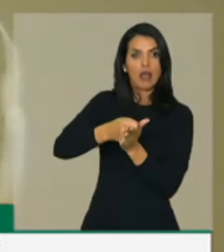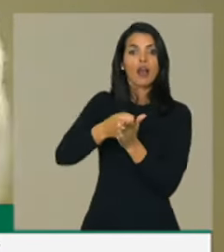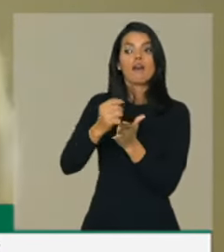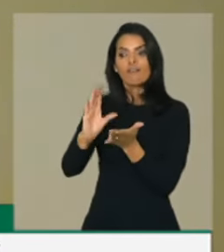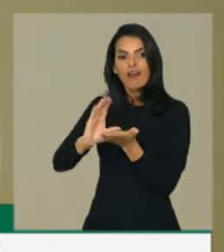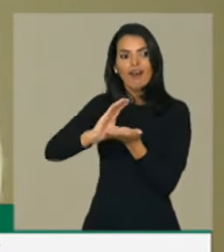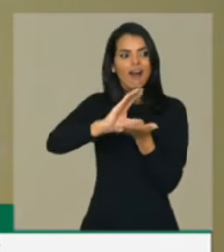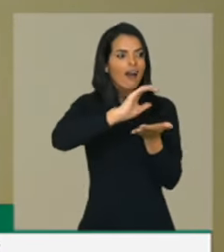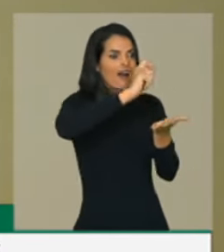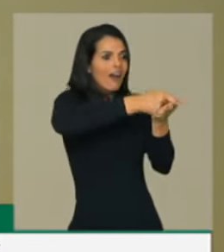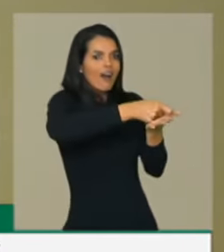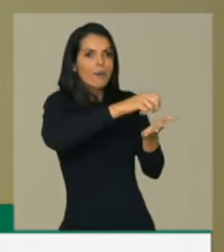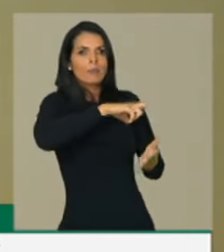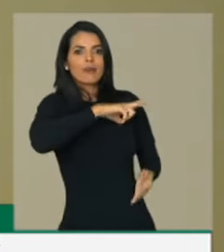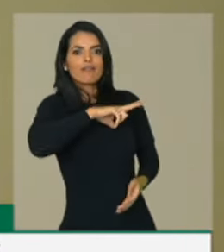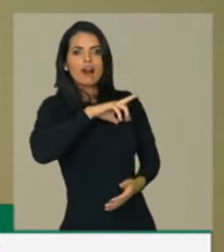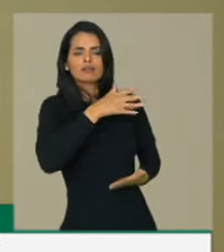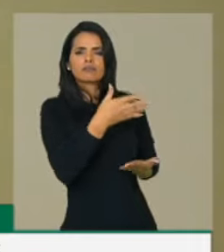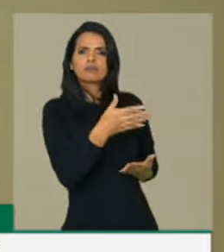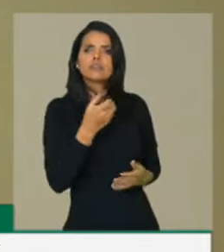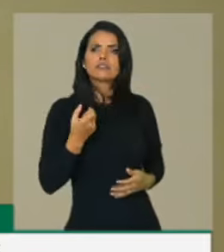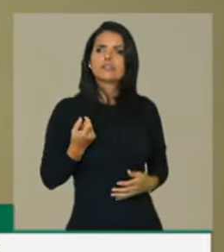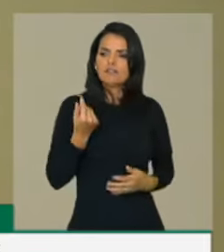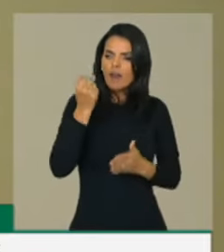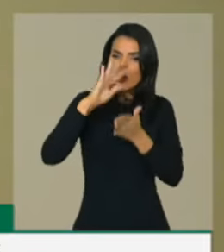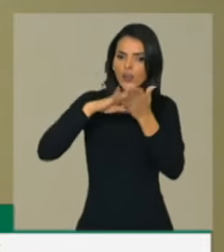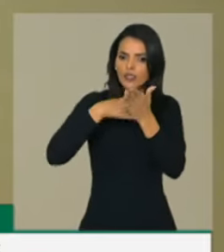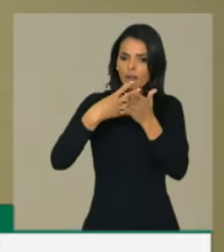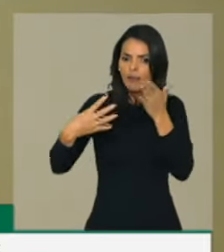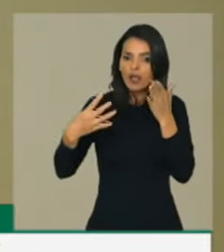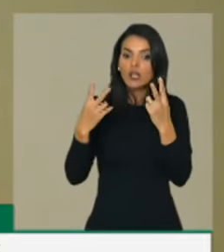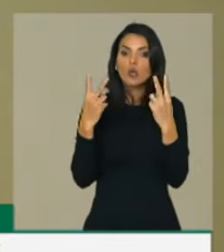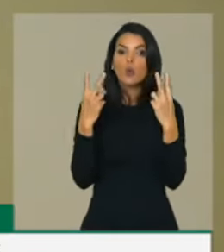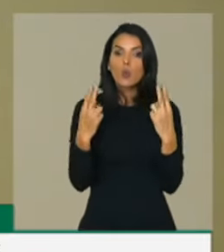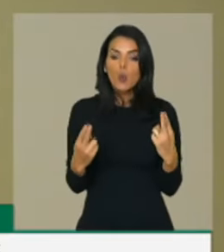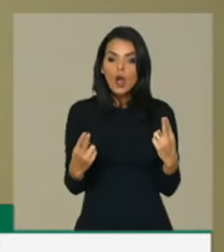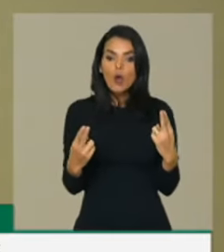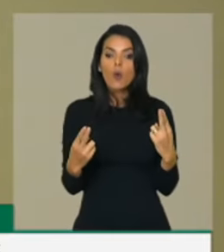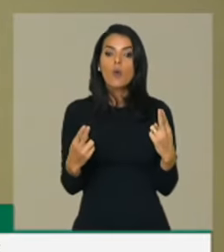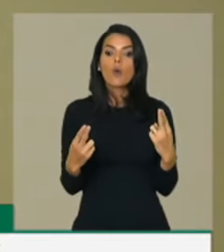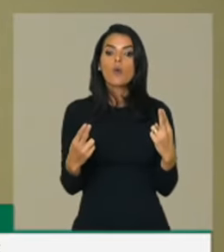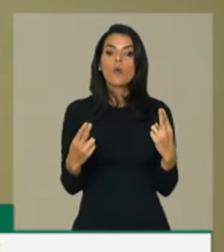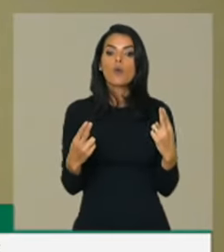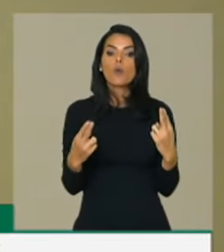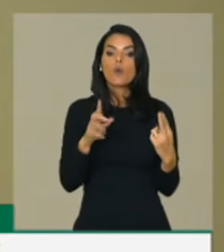VALOR DA TABELA SUS, QUE É O MESMO VALOR DO LEITO, DO QUE ESTÁ , DO QUE É ORÇADO PARA CUSTAR ESSE LEITO É CORRETO